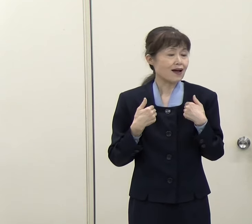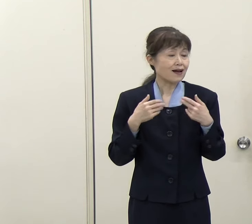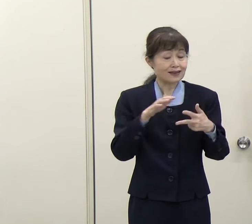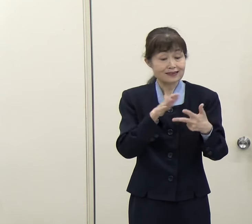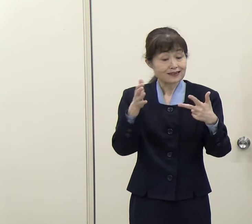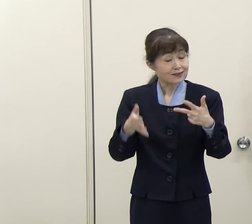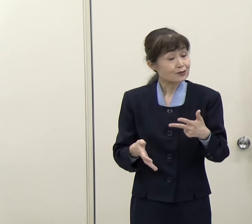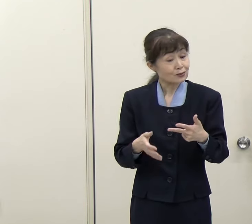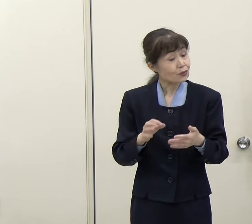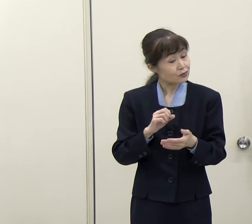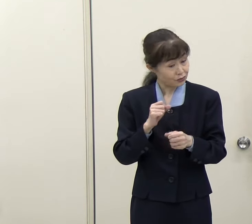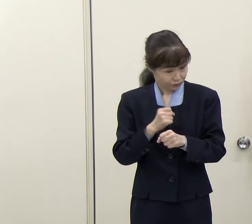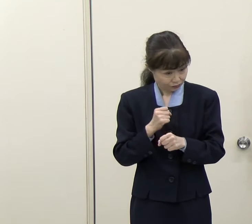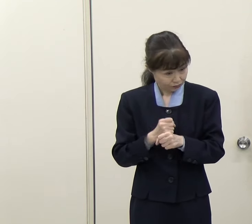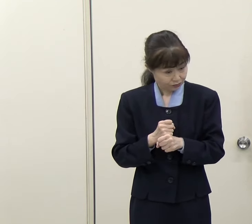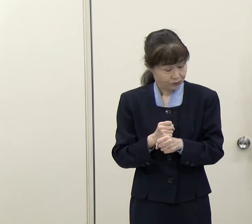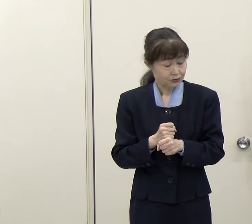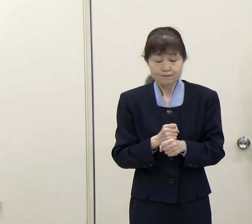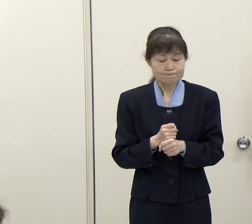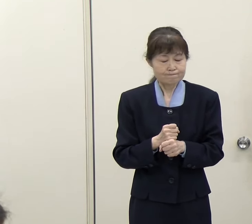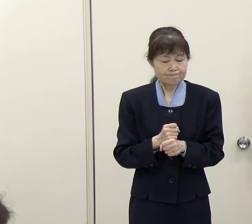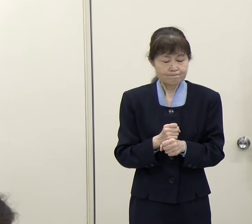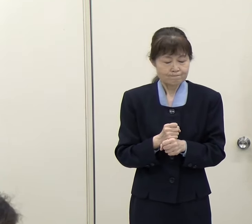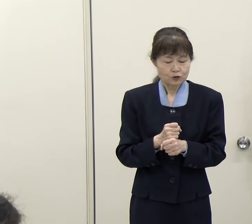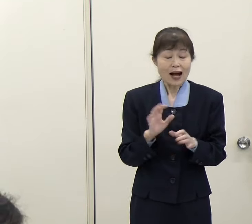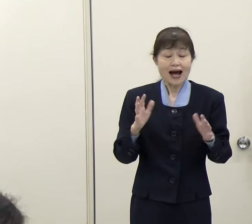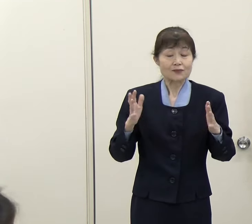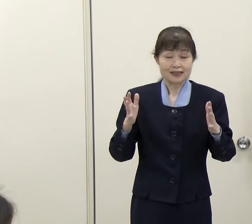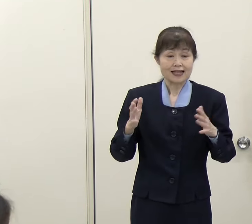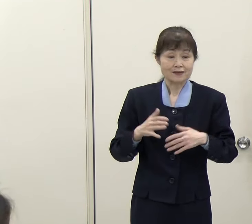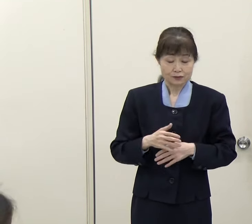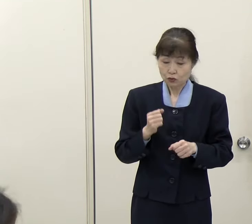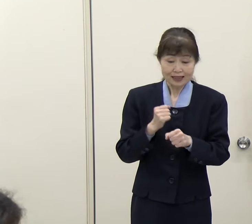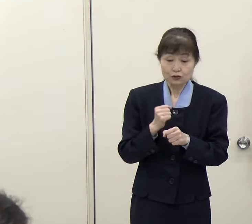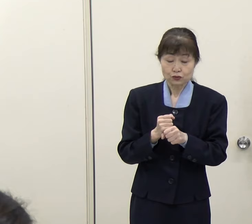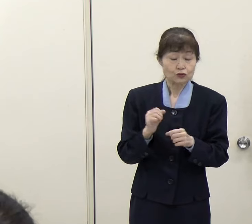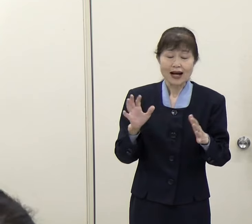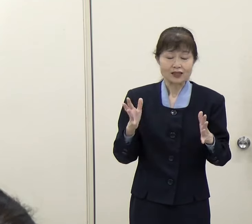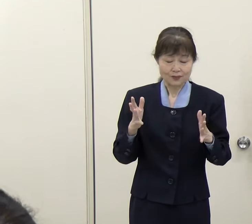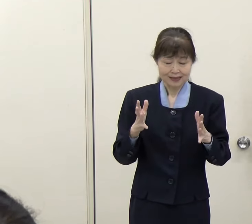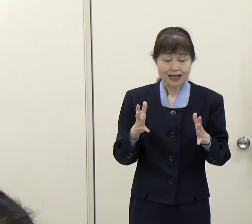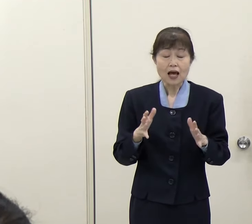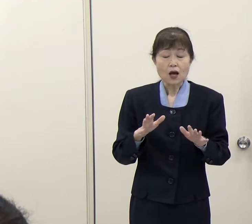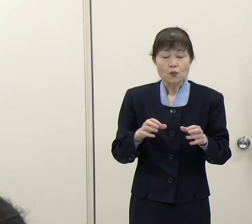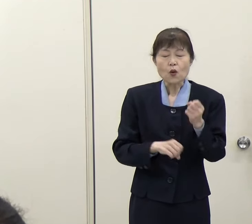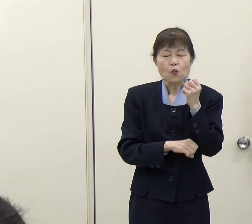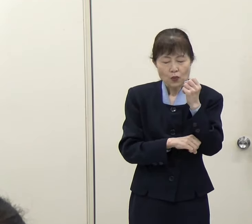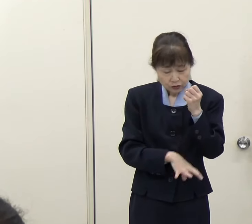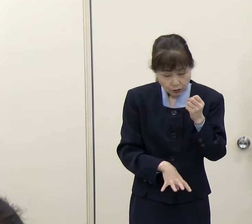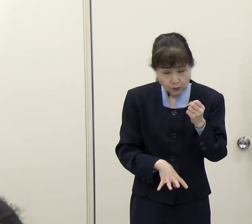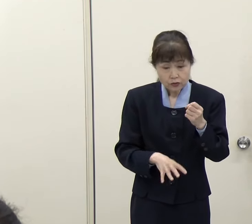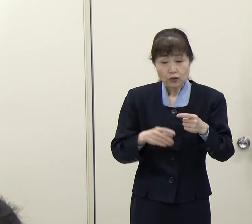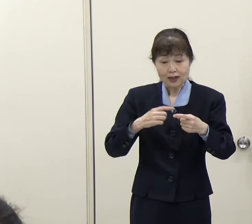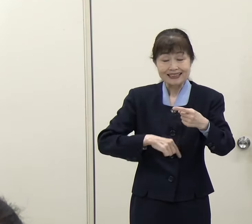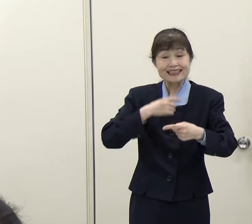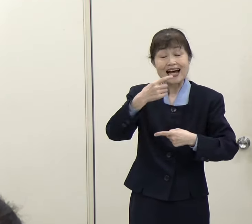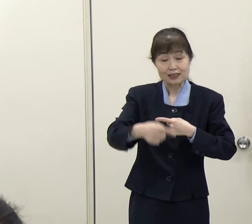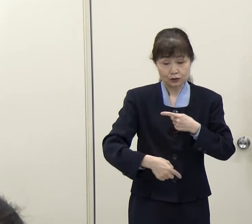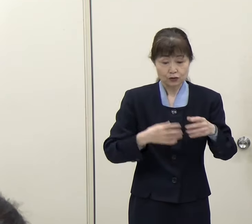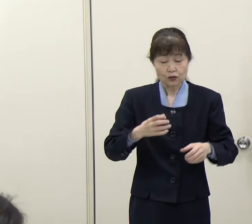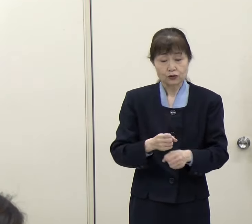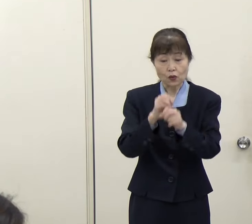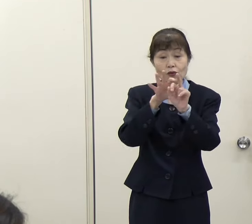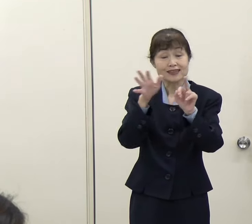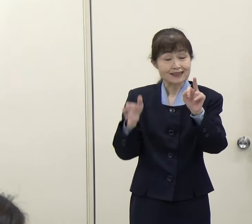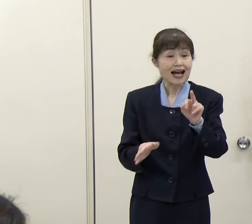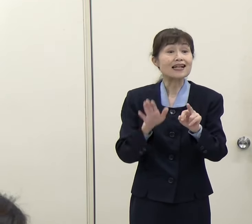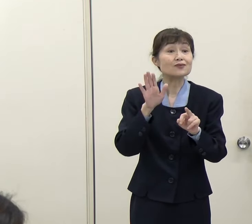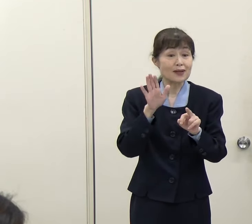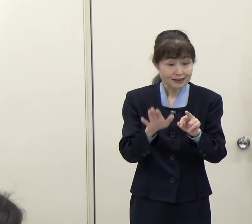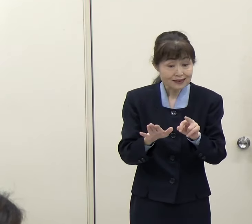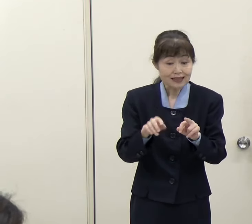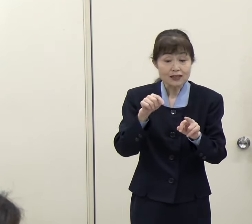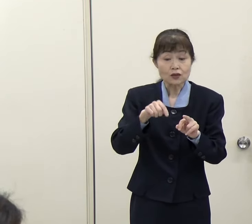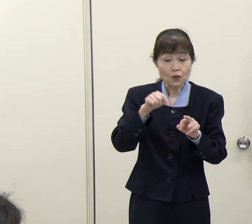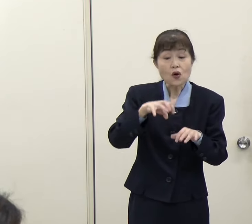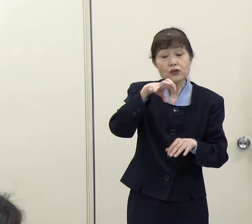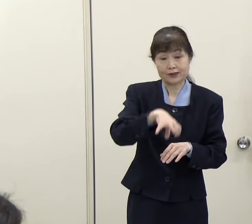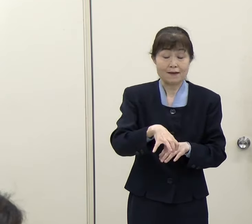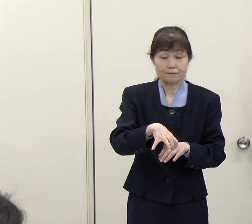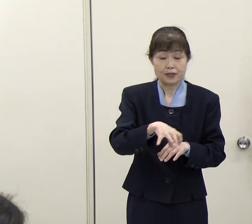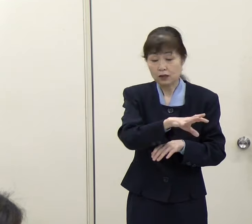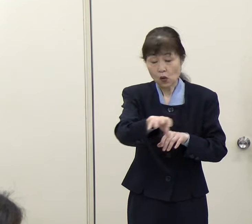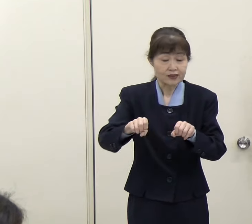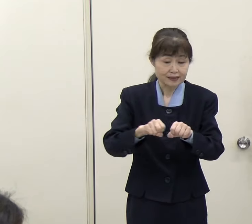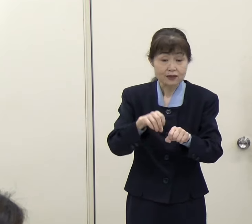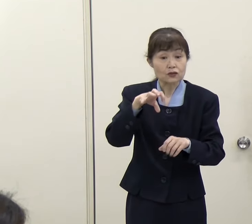（知事）特にはありません。もちろん、福岡県リサイクル総合研究事業化センターがありますので、そこをコーディネートの拠点として動いていきますが、